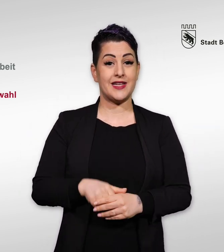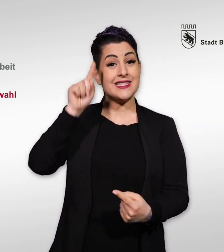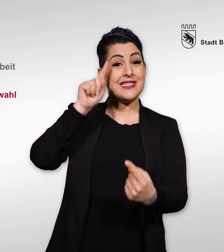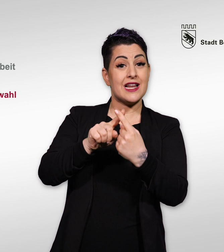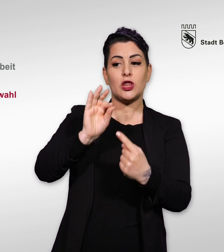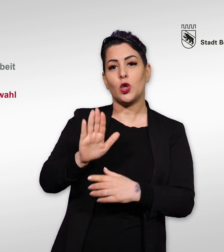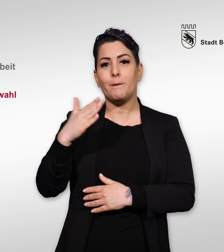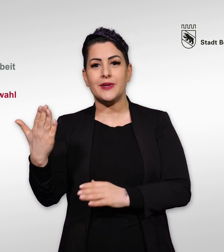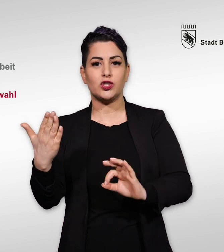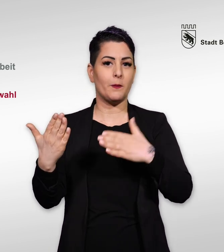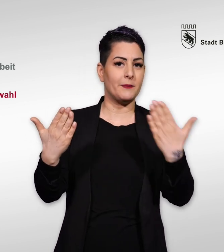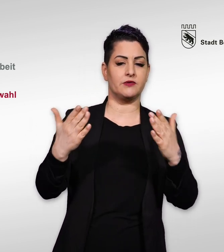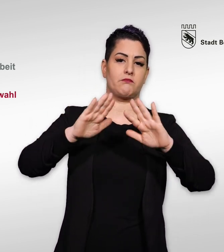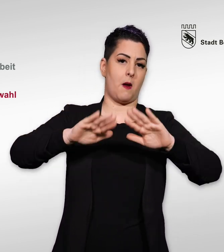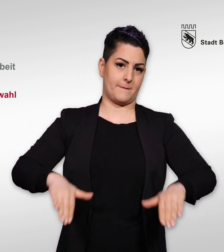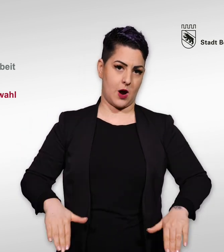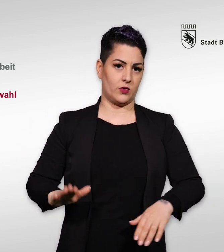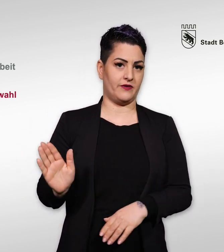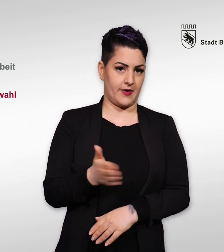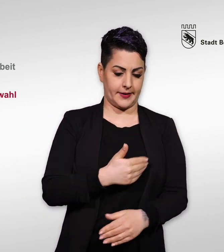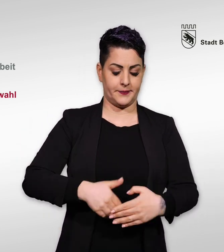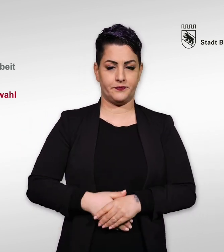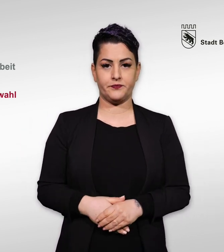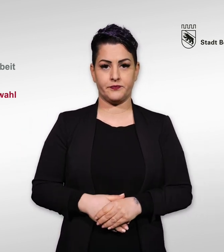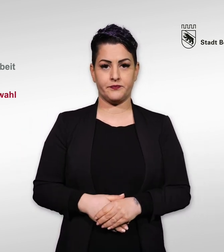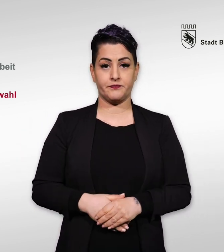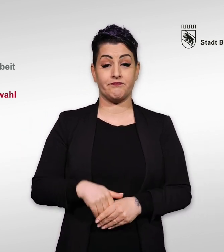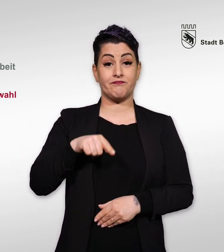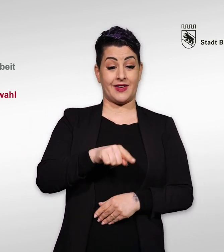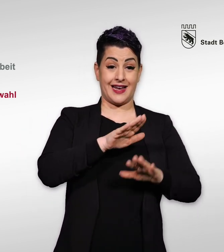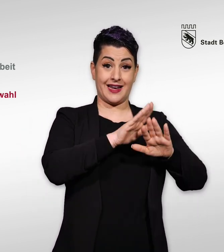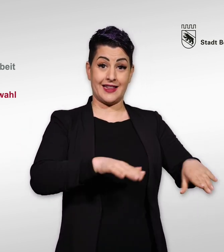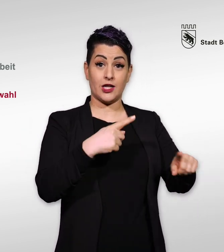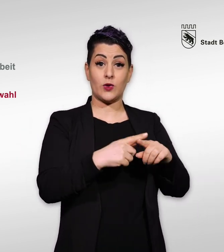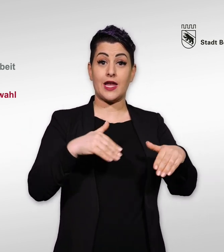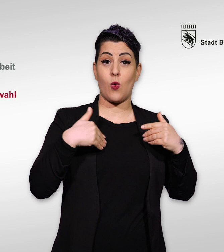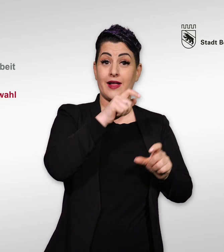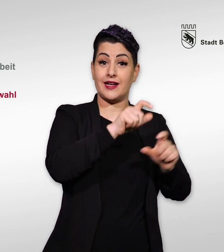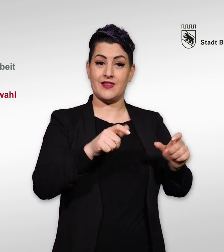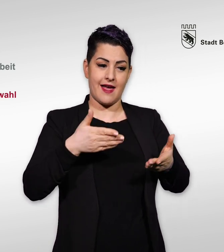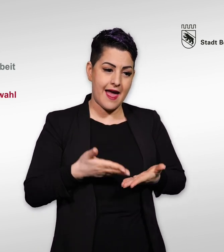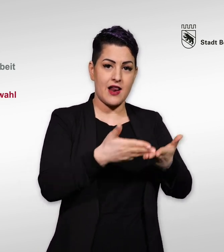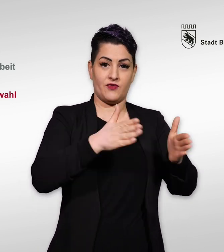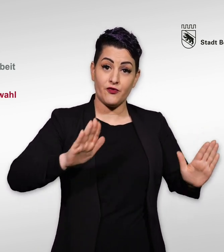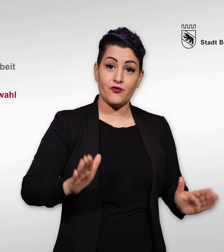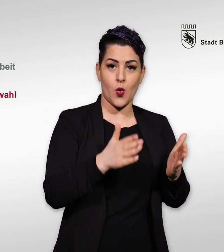die zum Ziel haben, Geschlechterstereotype abzubauen. Kinder und Jugendliche werden darin bestärkt,